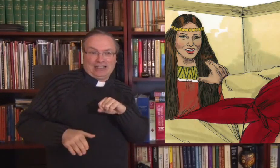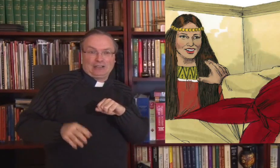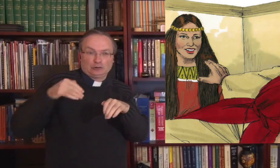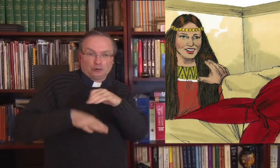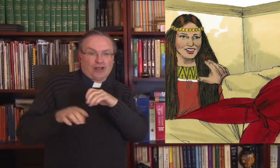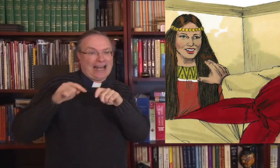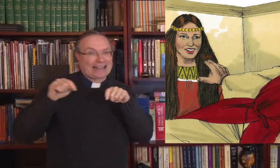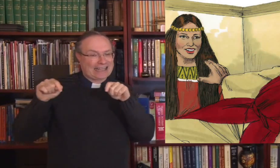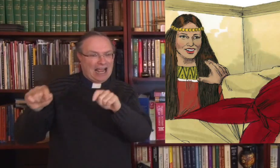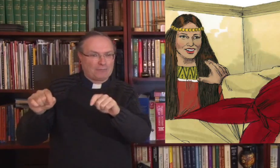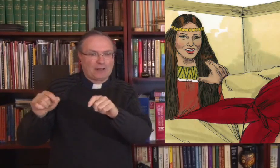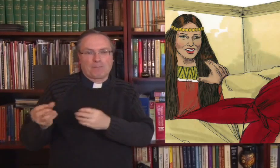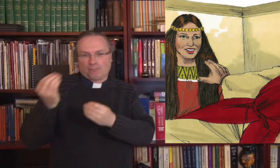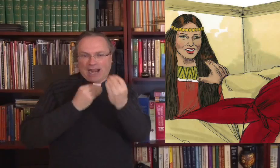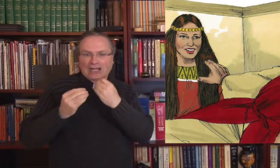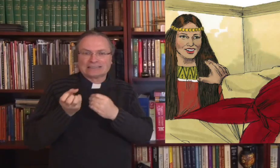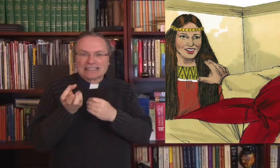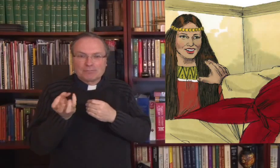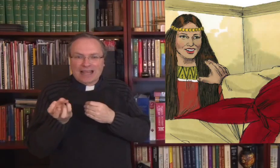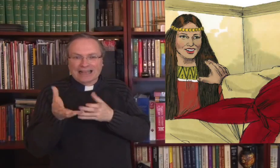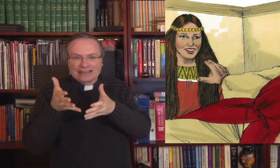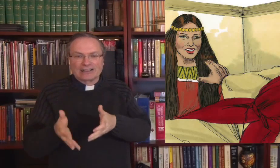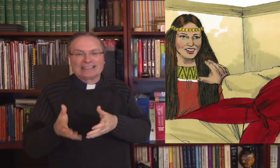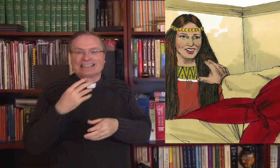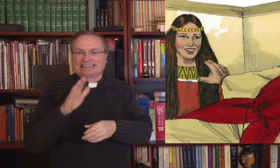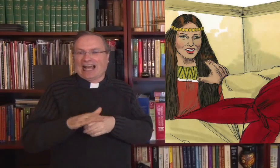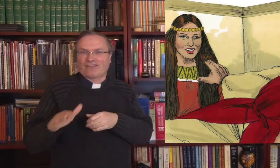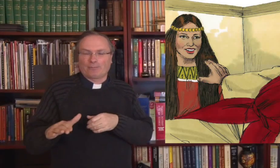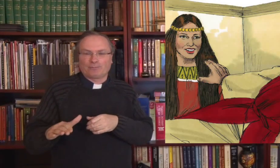sous la table, mangent les miettes des enfants.»